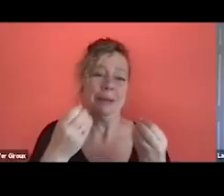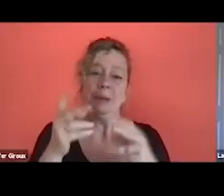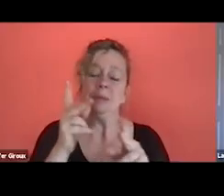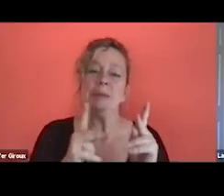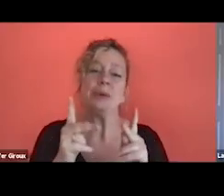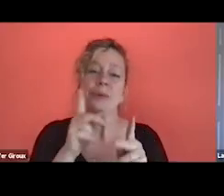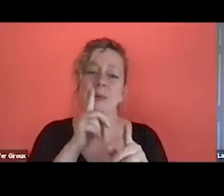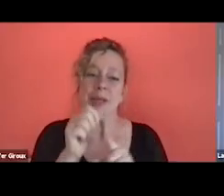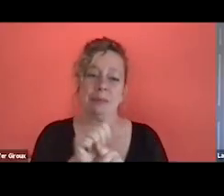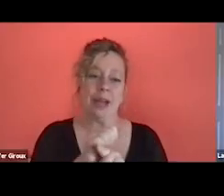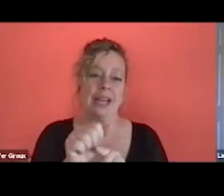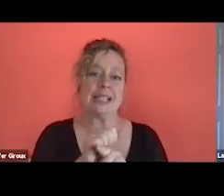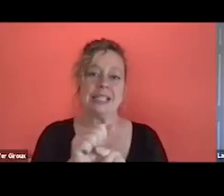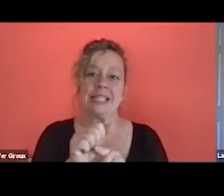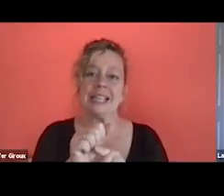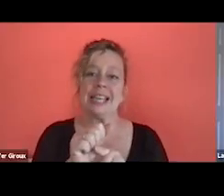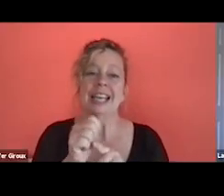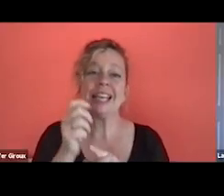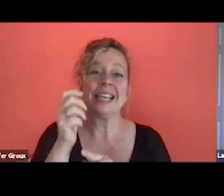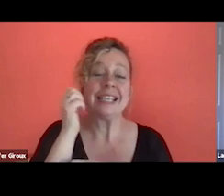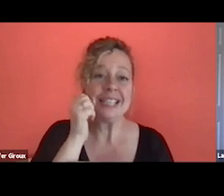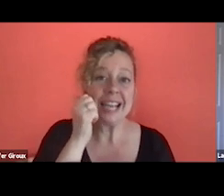realmente practicando diariamente, si no semanalmente,